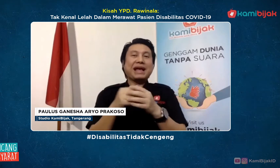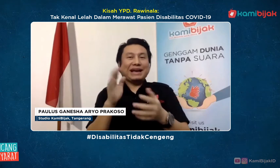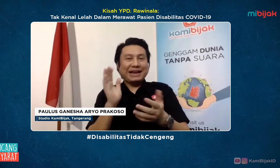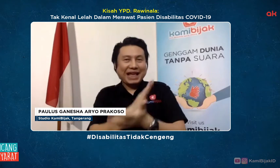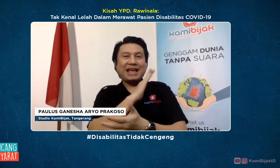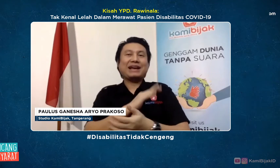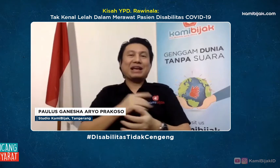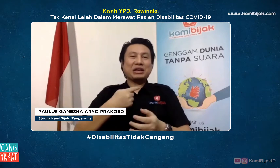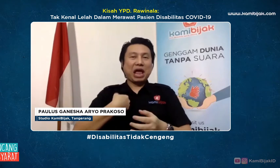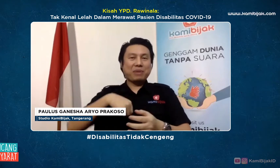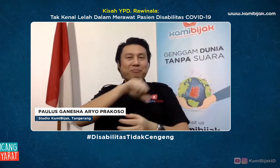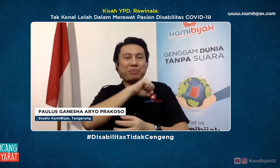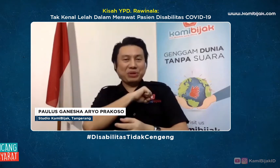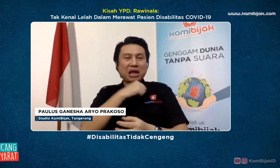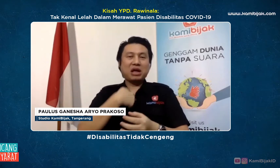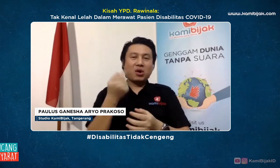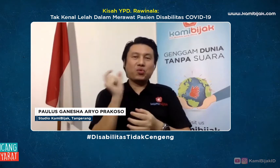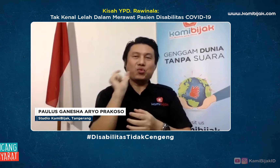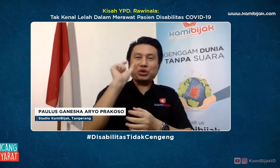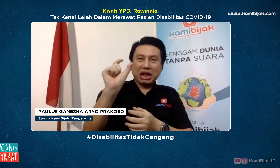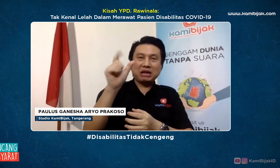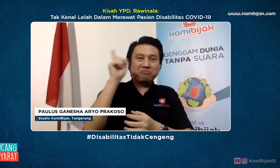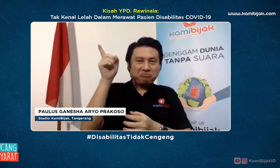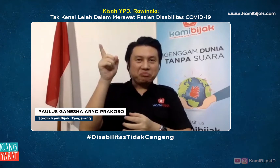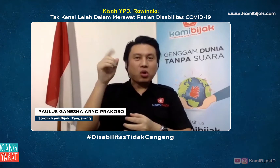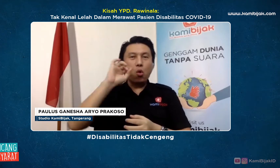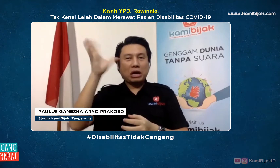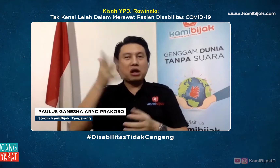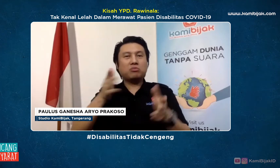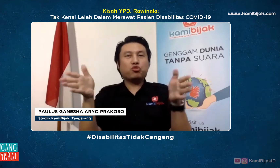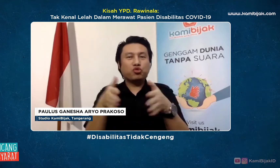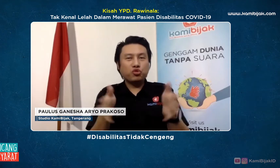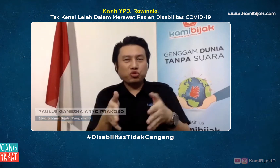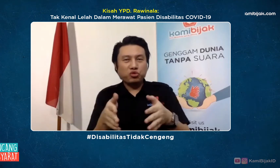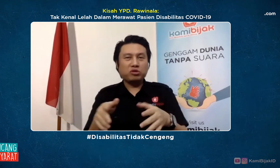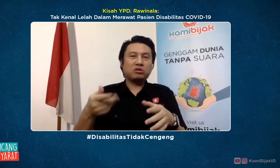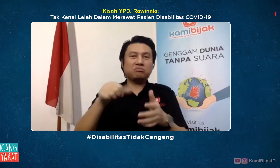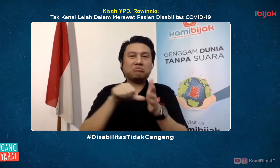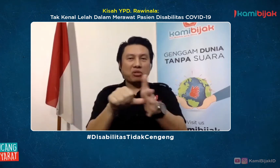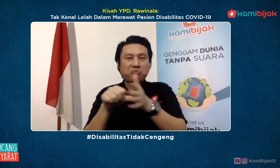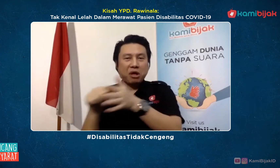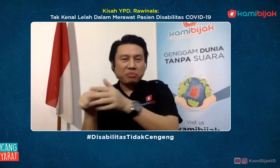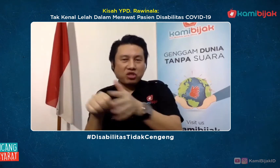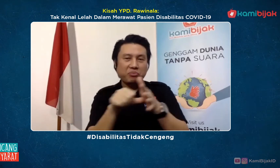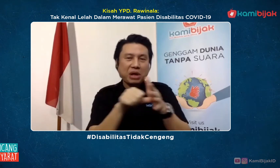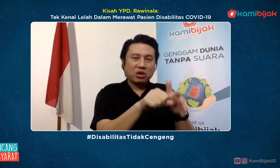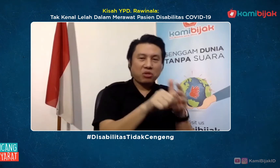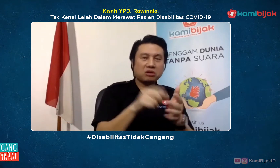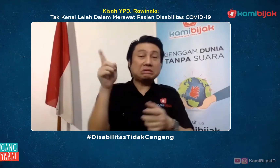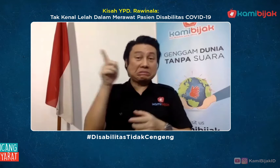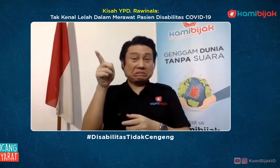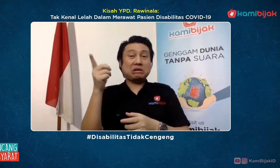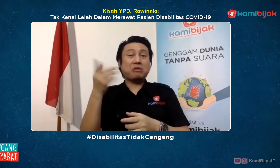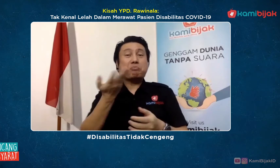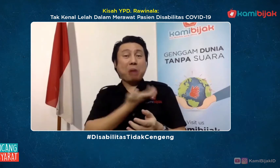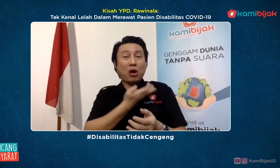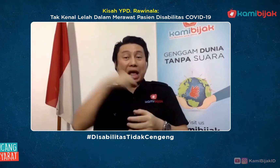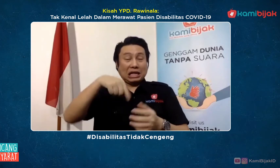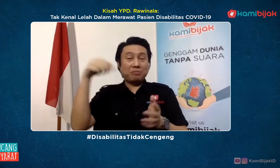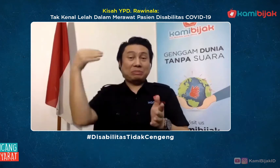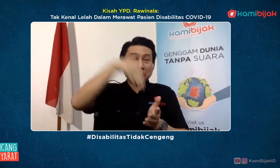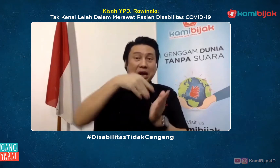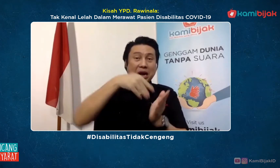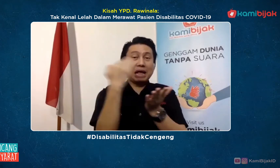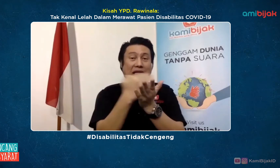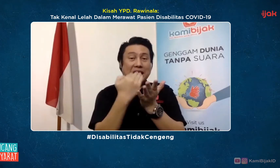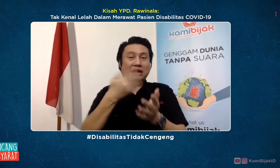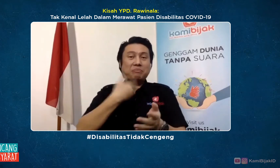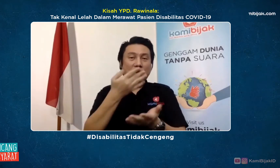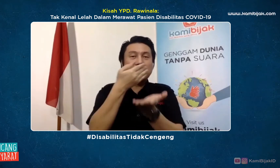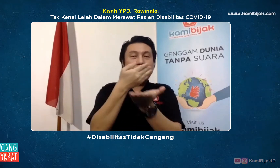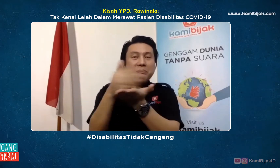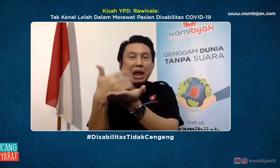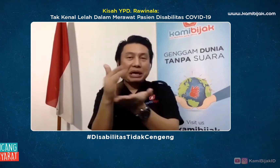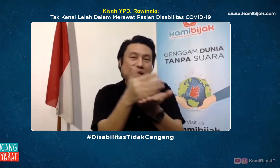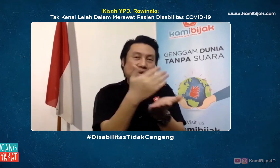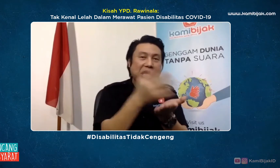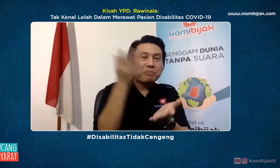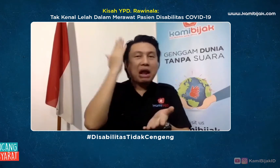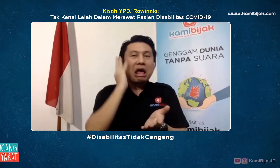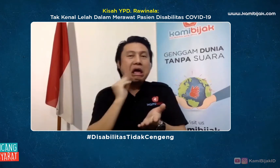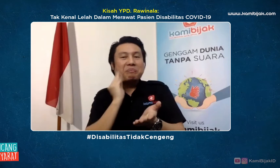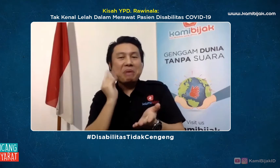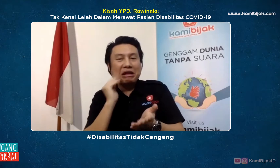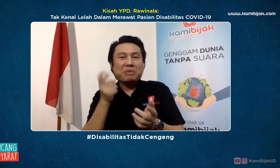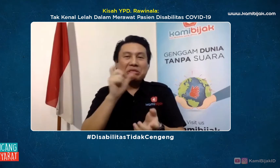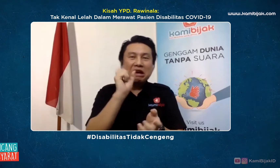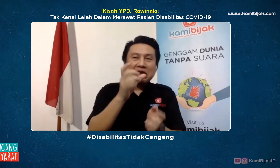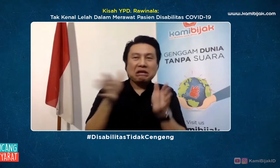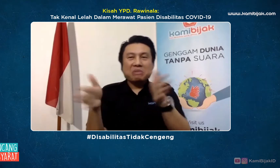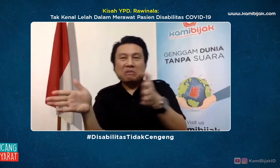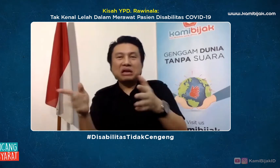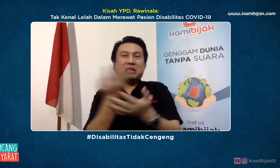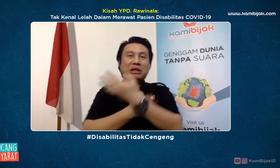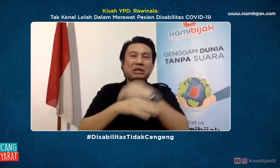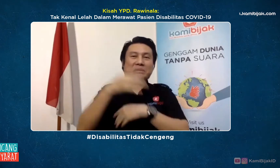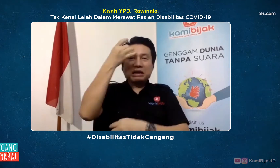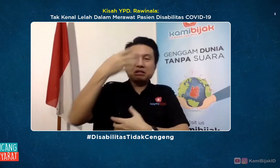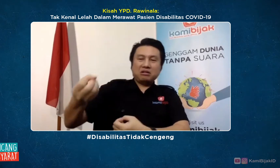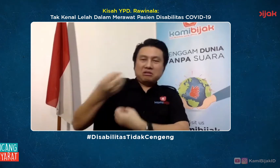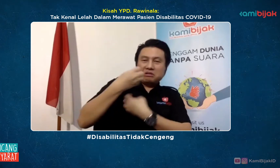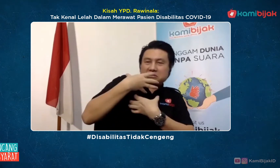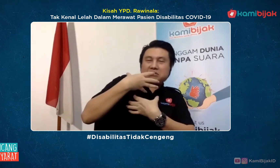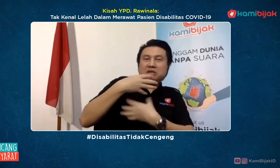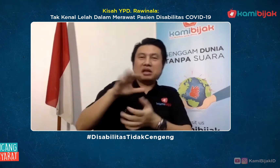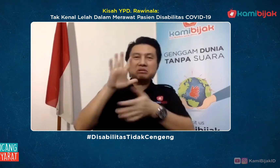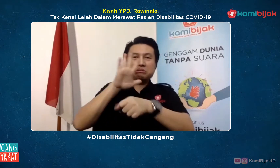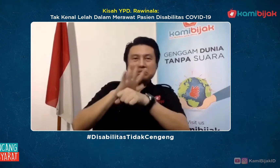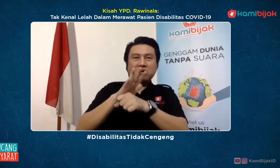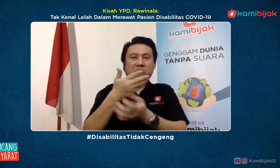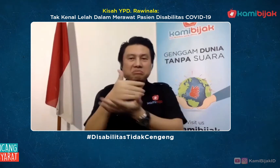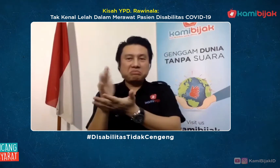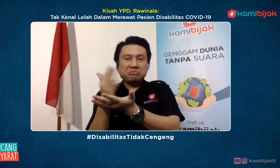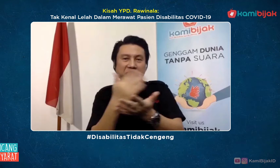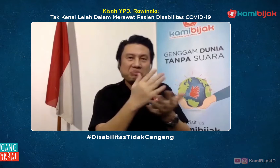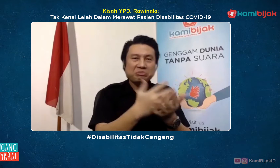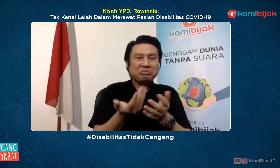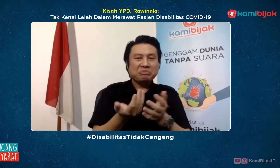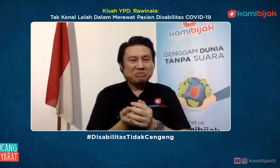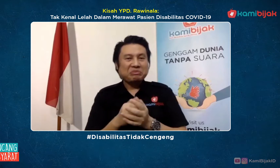Nah, KamiBijak mau mengundang beliau untuk berbagi kisah hari ini.